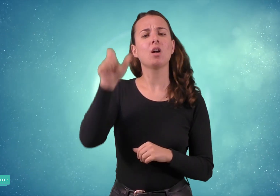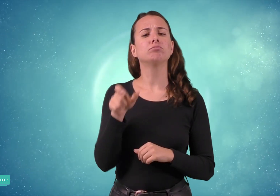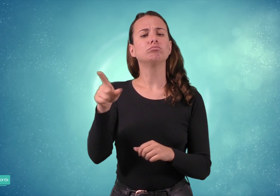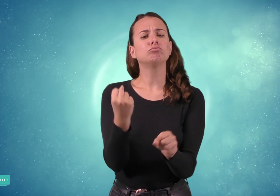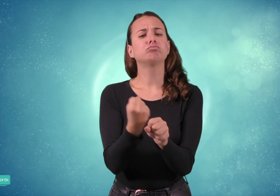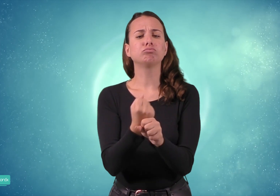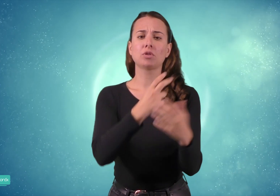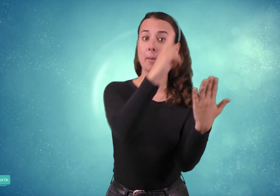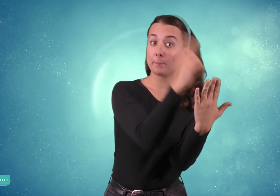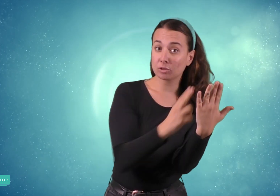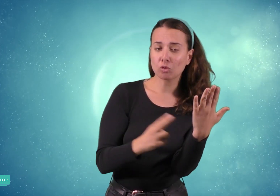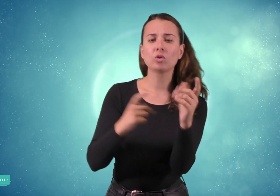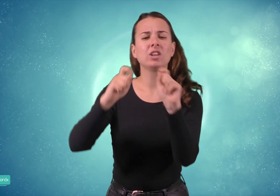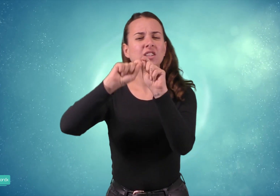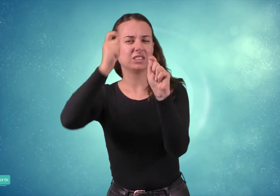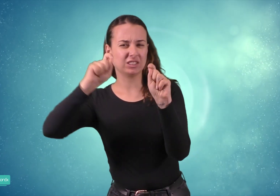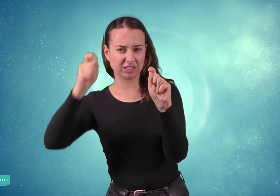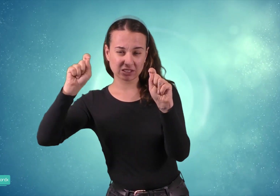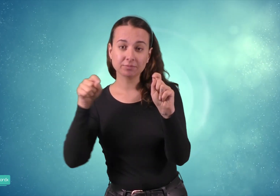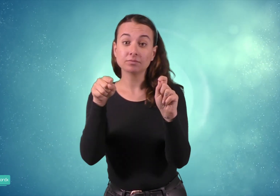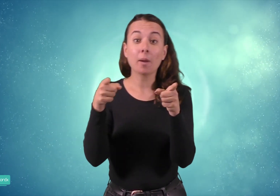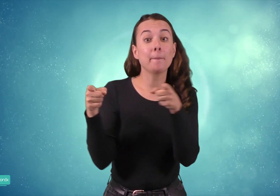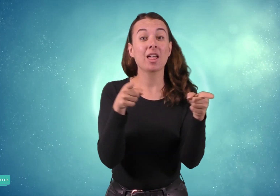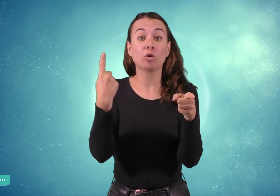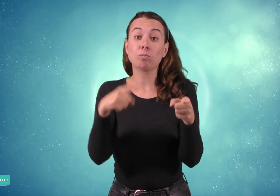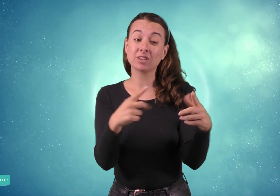Pittore ed incisore, è considerato il pioniere dell’arte moderna, ed uno dei più grandi pittori